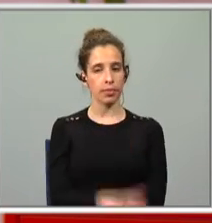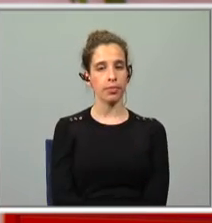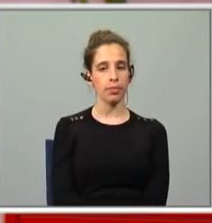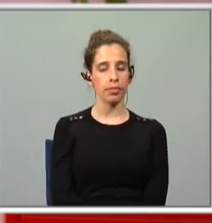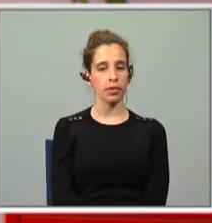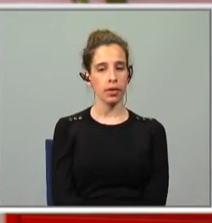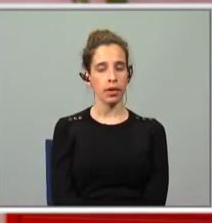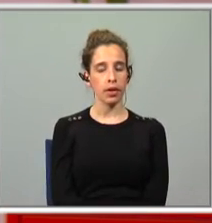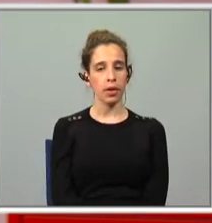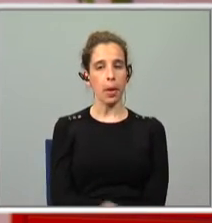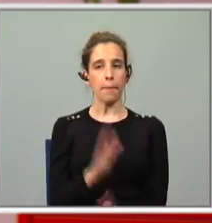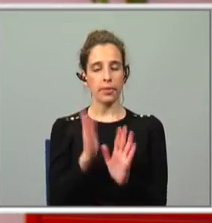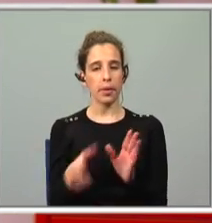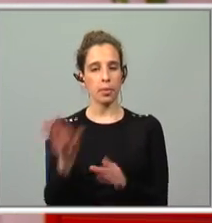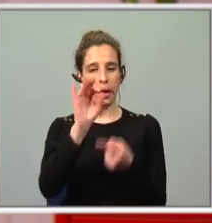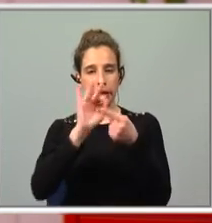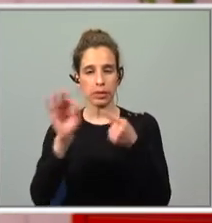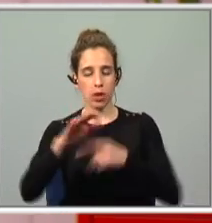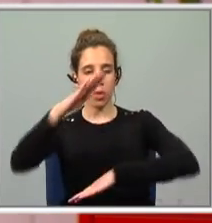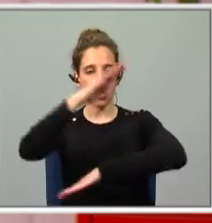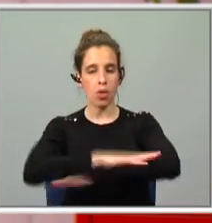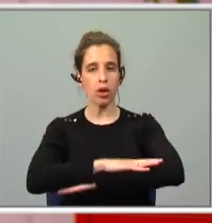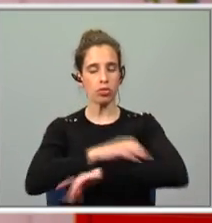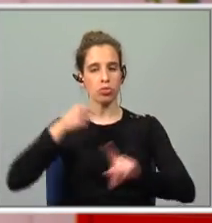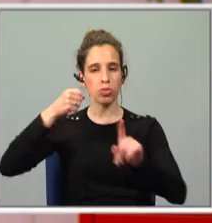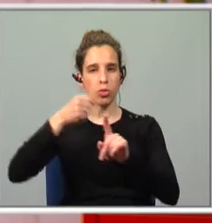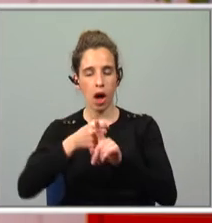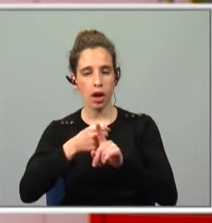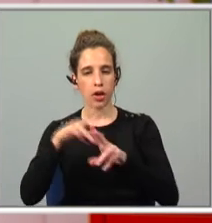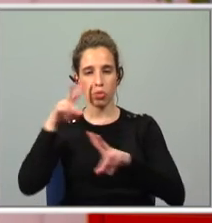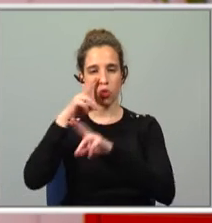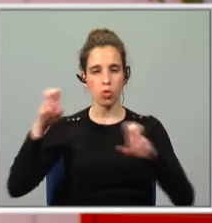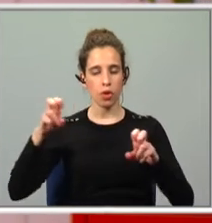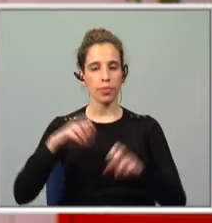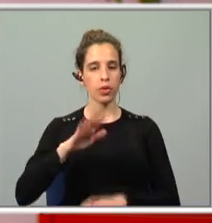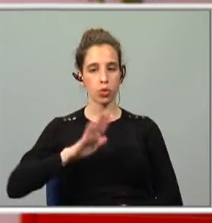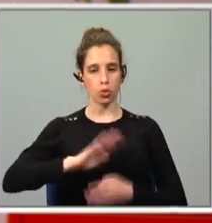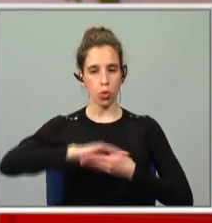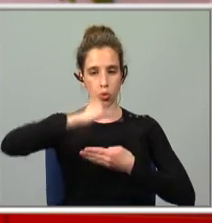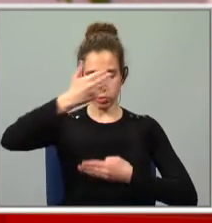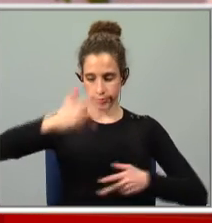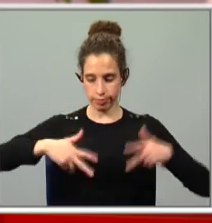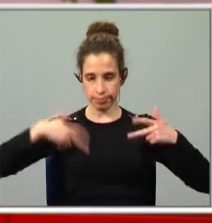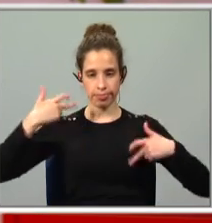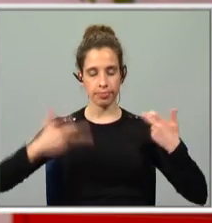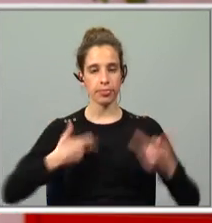mais aspectos para cumprir a missão que era encontrar o tesouro 完成使命的更多方面是為了找到寶藏